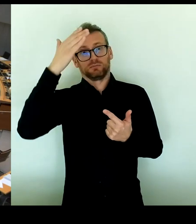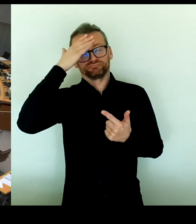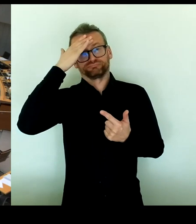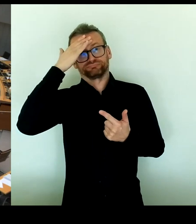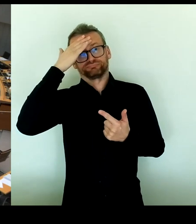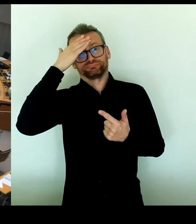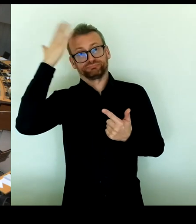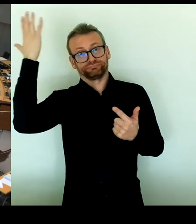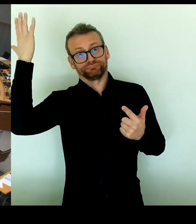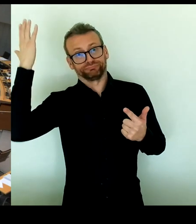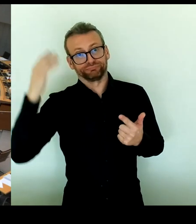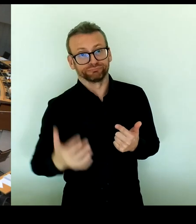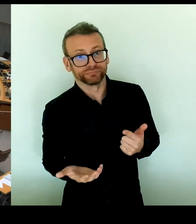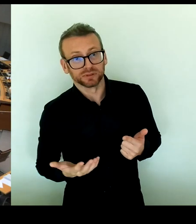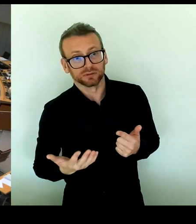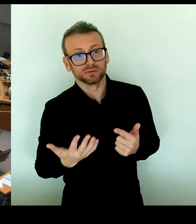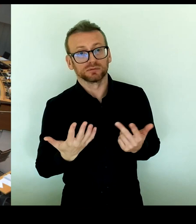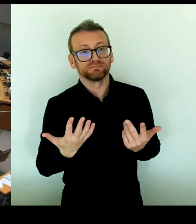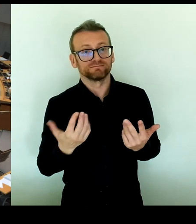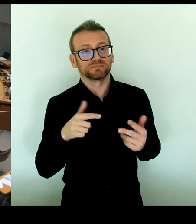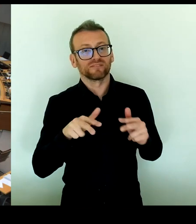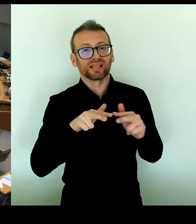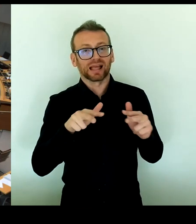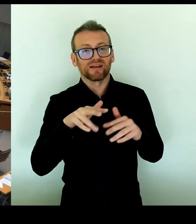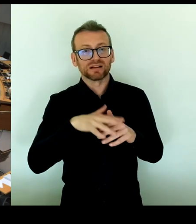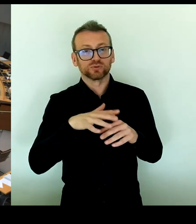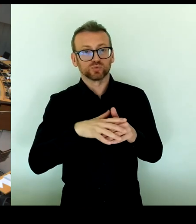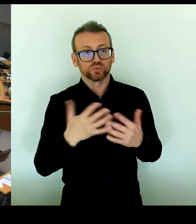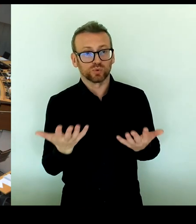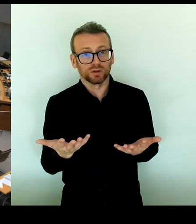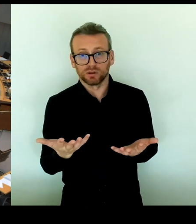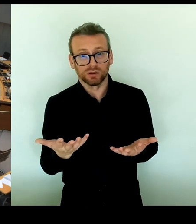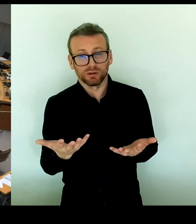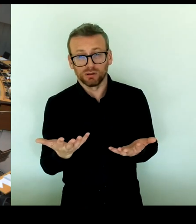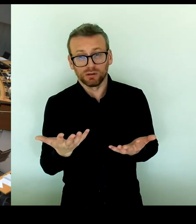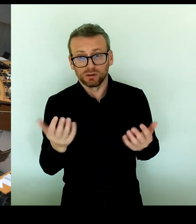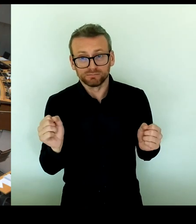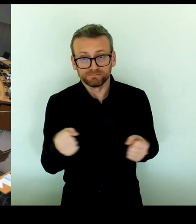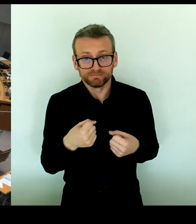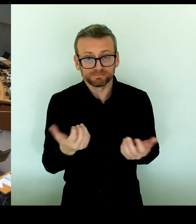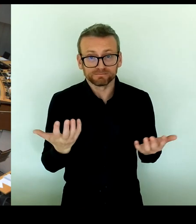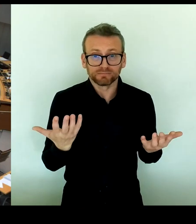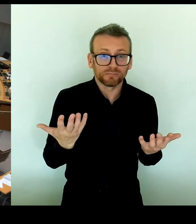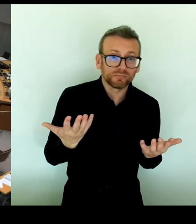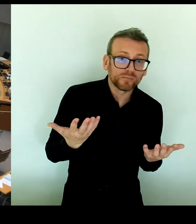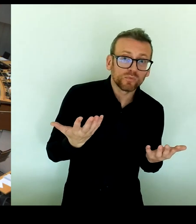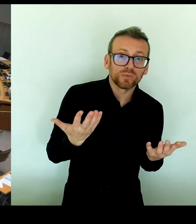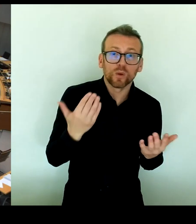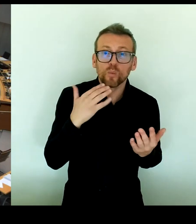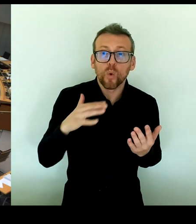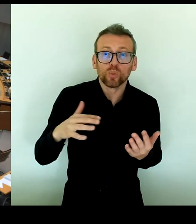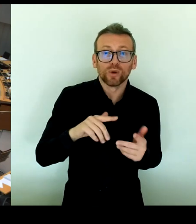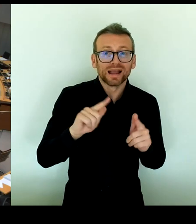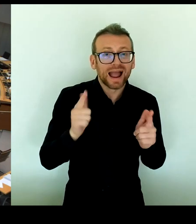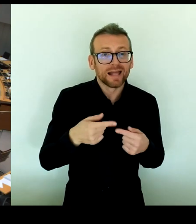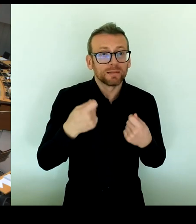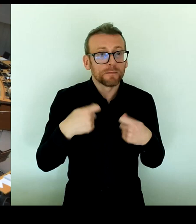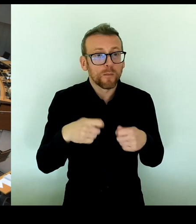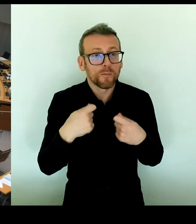(Rednerwechsel) Sehr geehrte Präsidentin. Verehrte Kolleginnen. Sehr geehrte Gäste. Herr Kraft, Sie